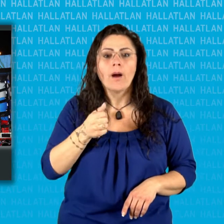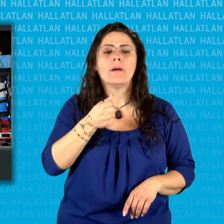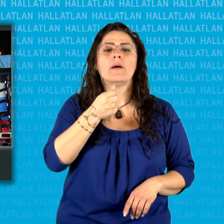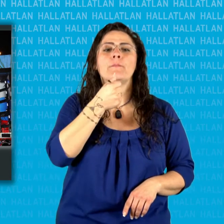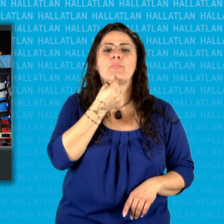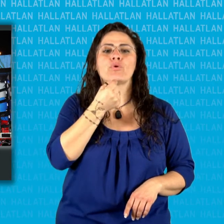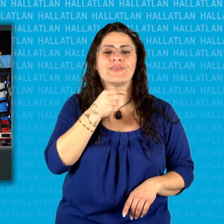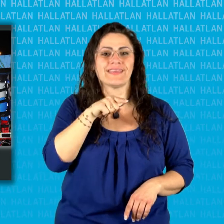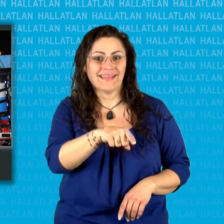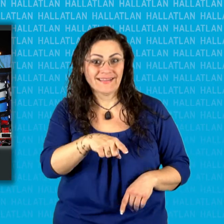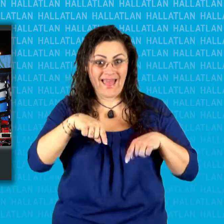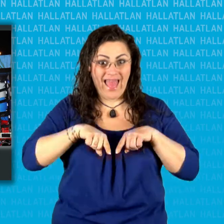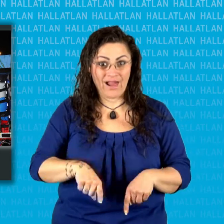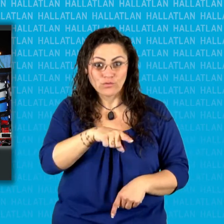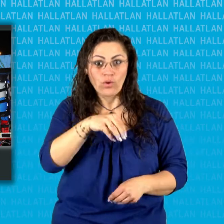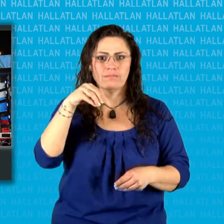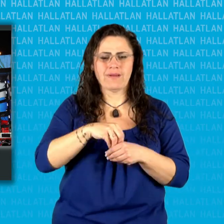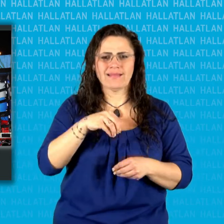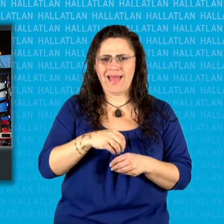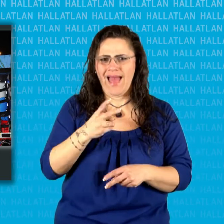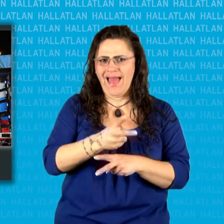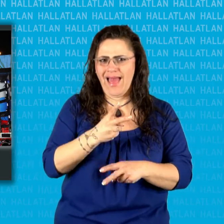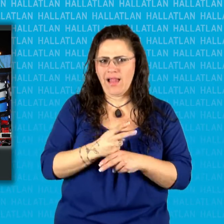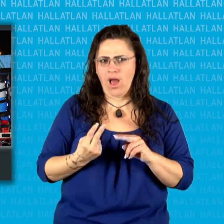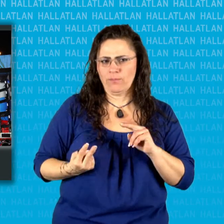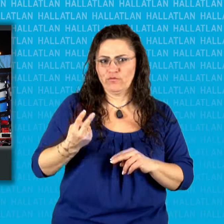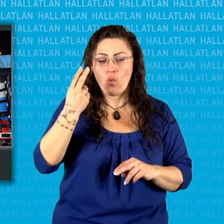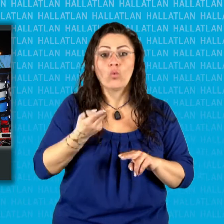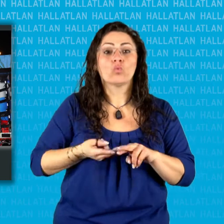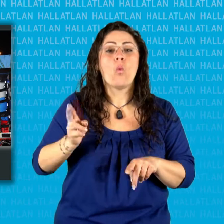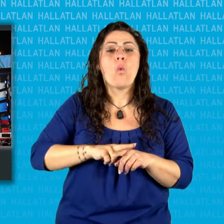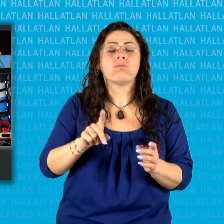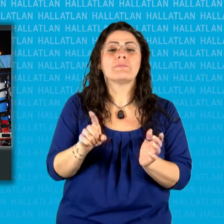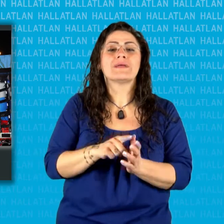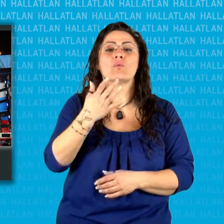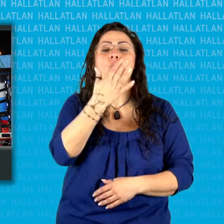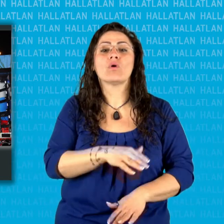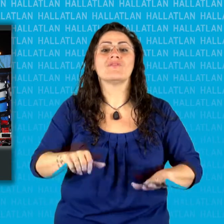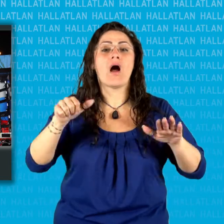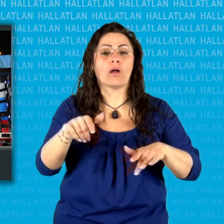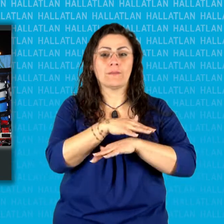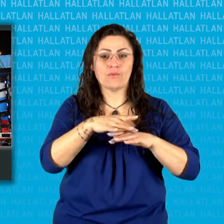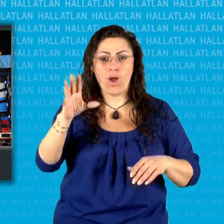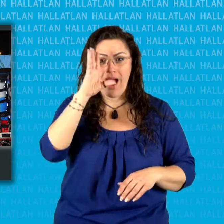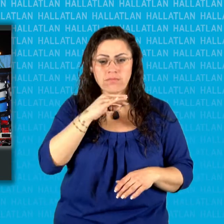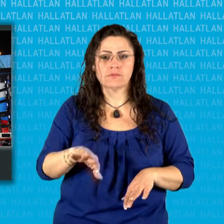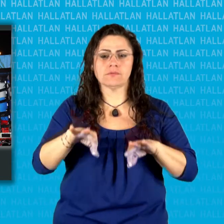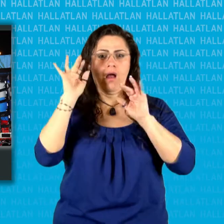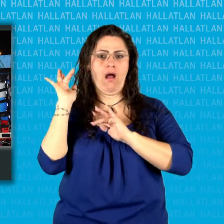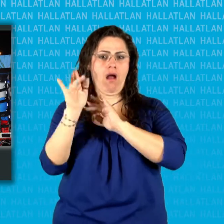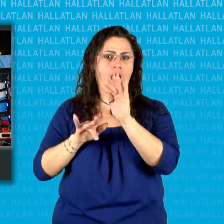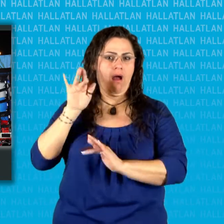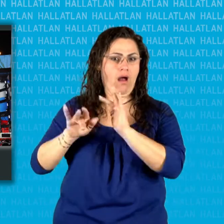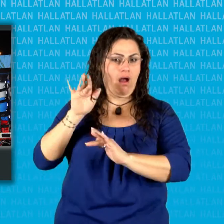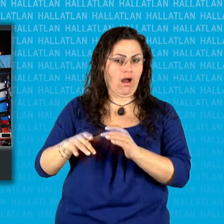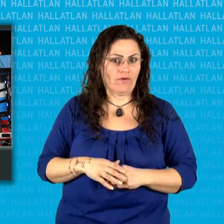Putyin hivatalban lévő államfőre több mint 56 millió ember voksolt,